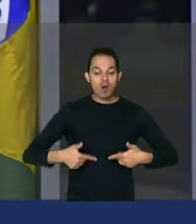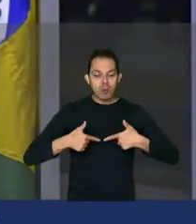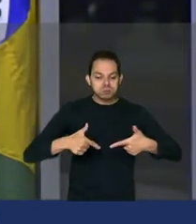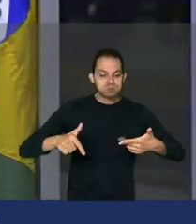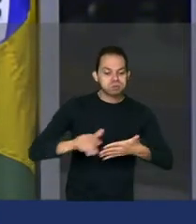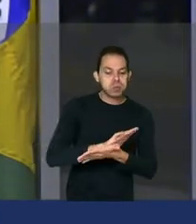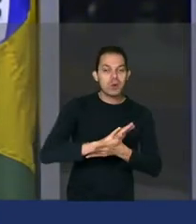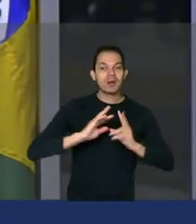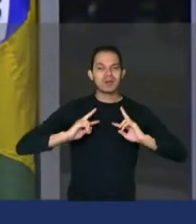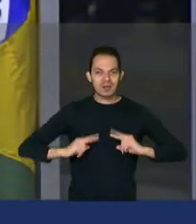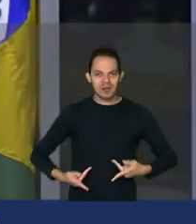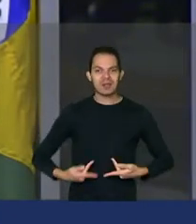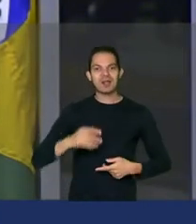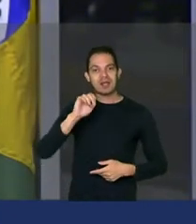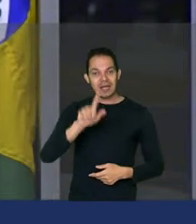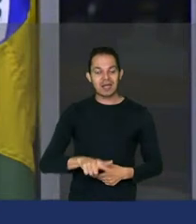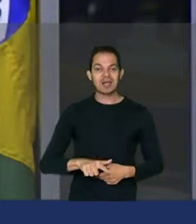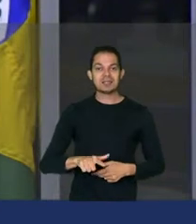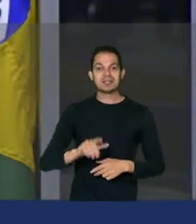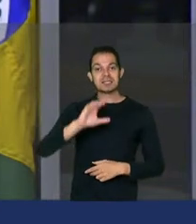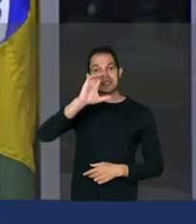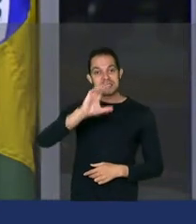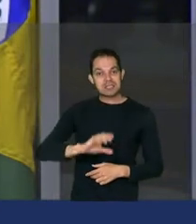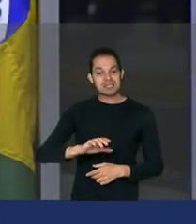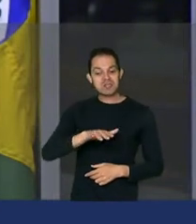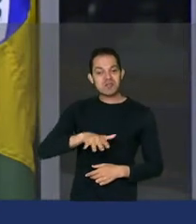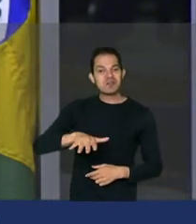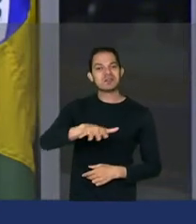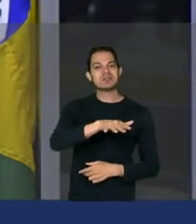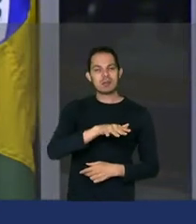É HUMANITÁRIO. O COMBATE A FOME É CIVILIZATÓRIO, E POR